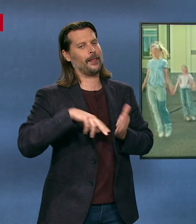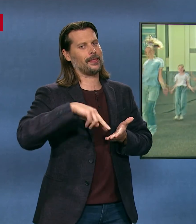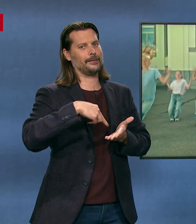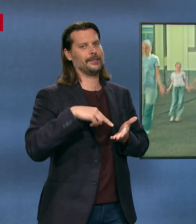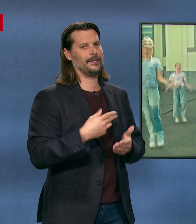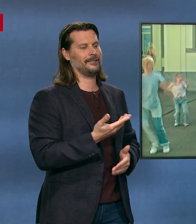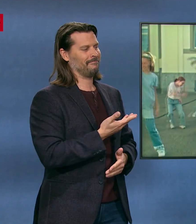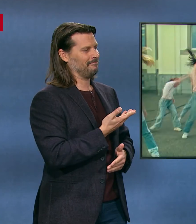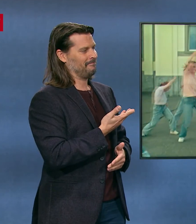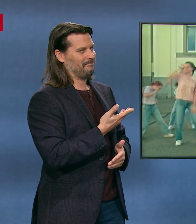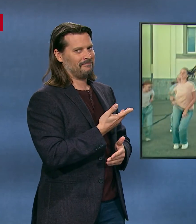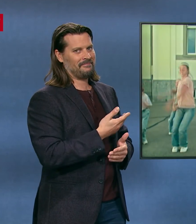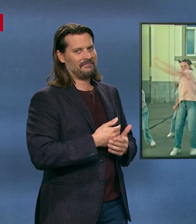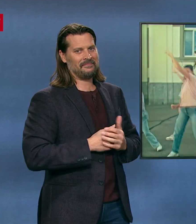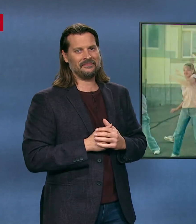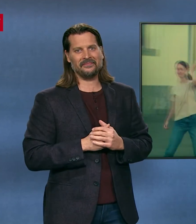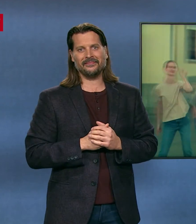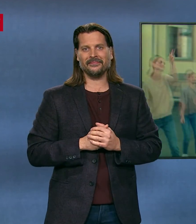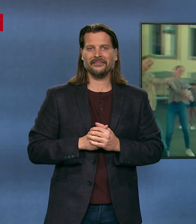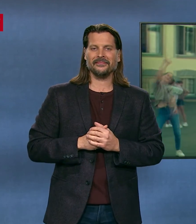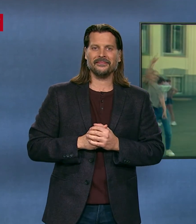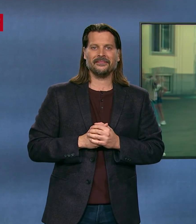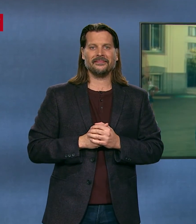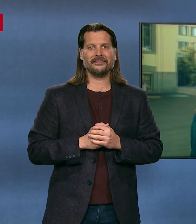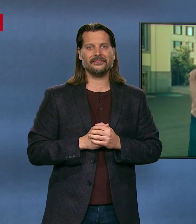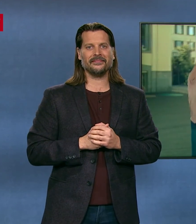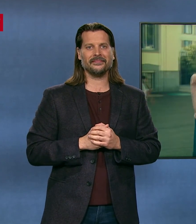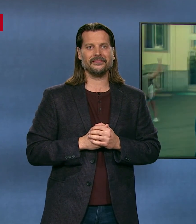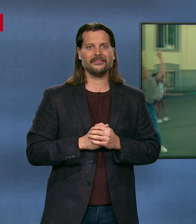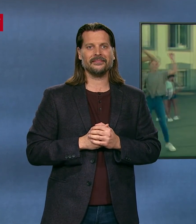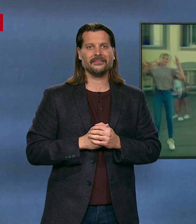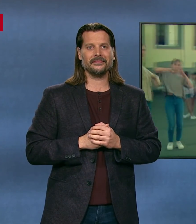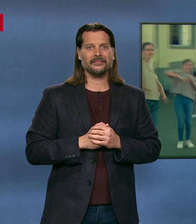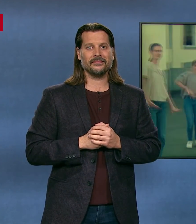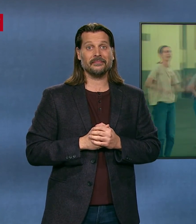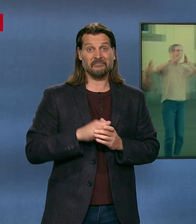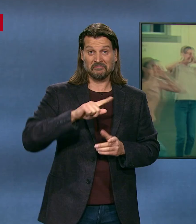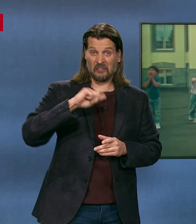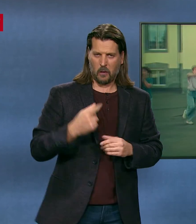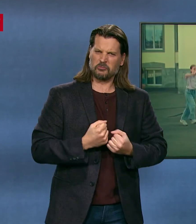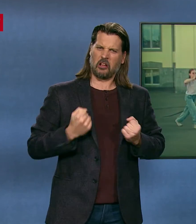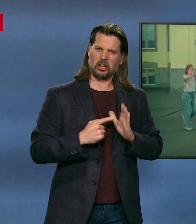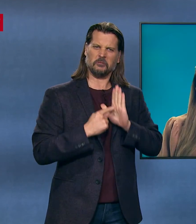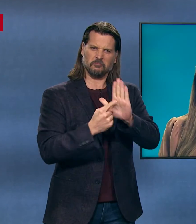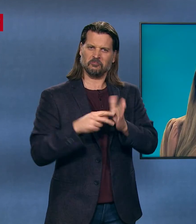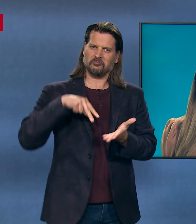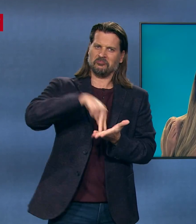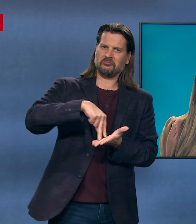# Chum und tanz mit üs, lah di eifach gah. Auch du kannst dich starkmachen und mittanzen.